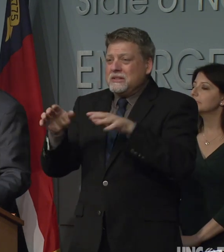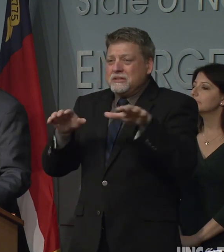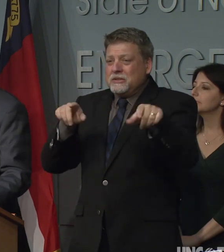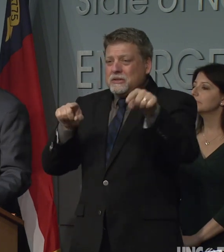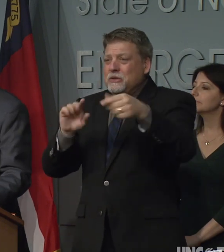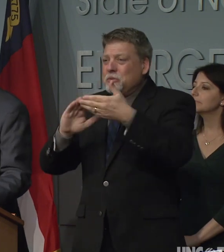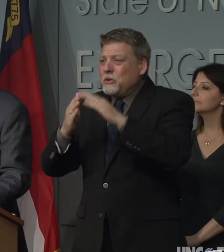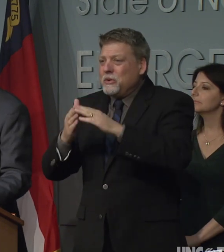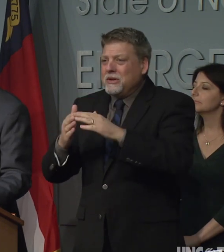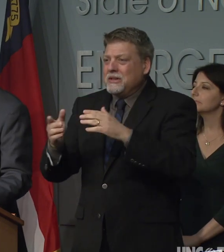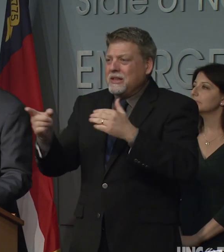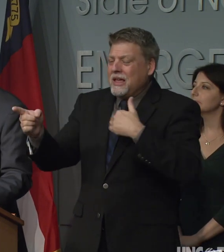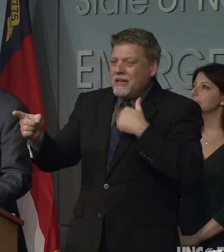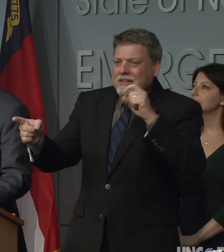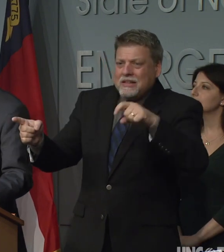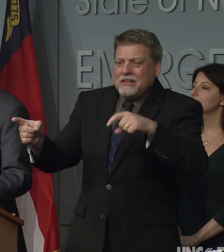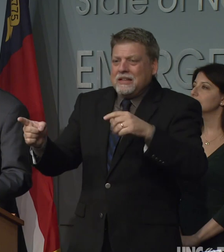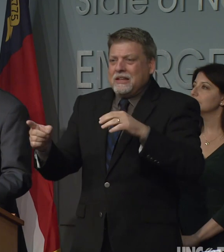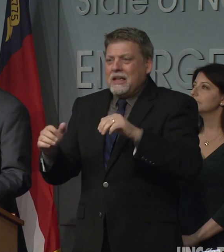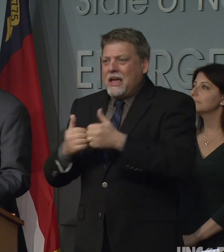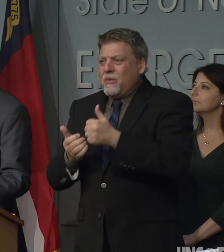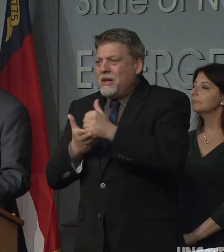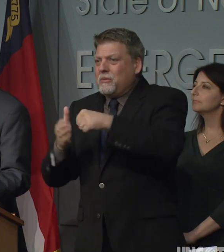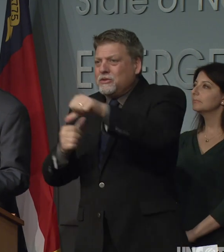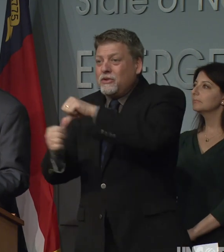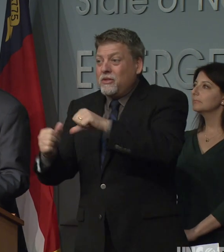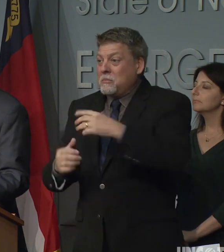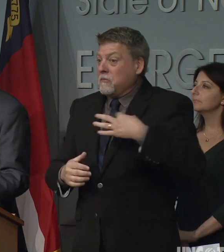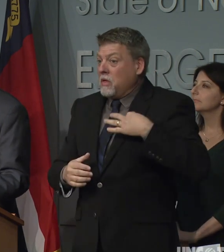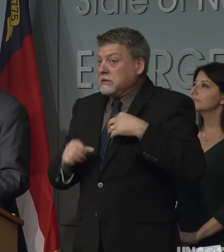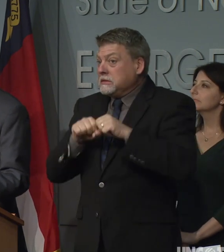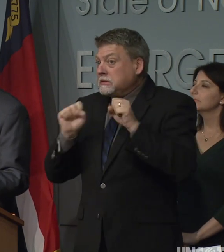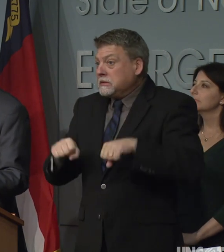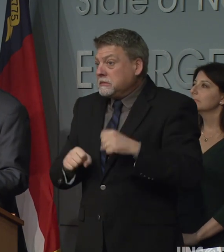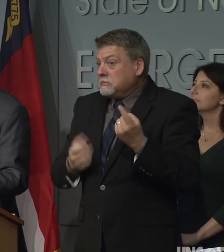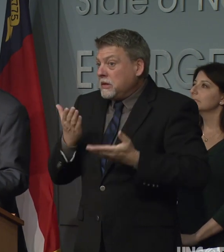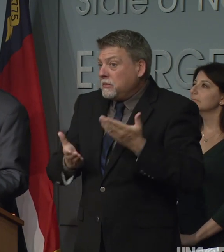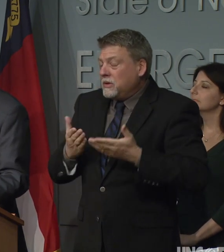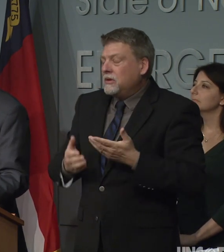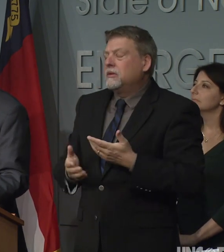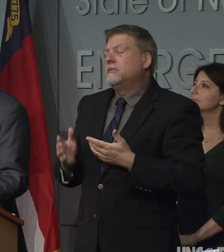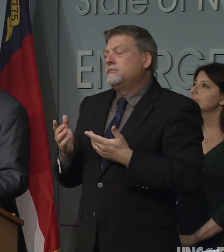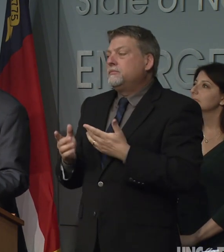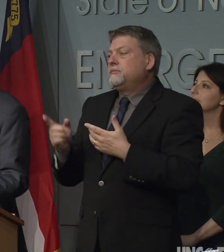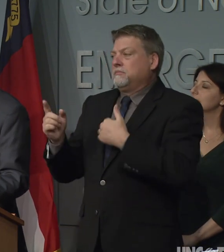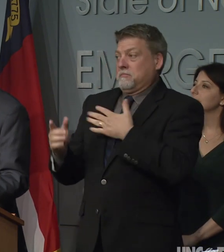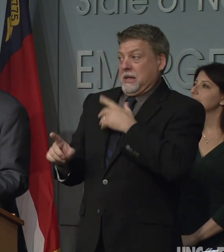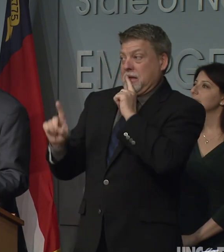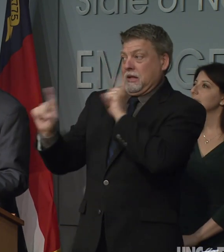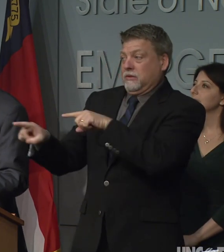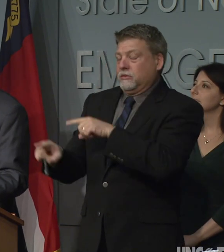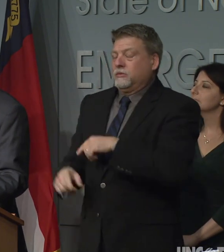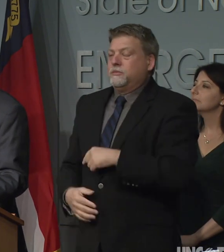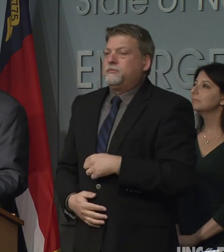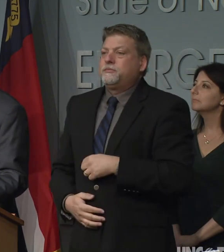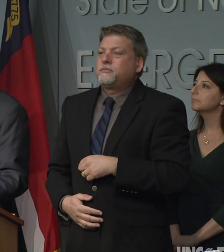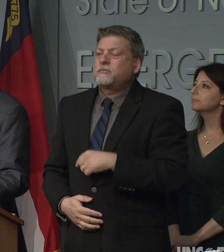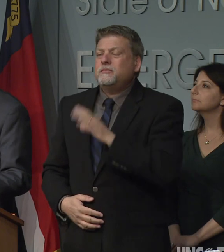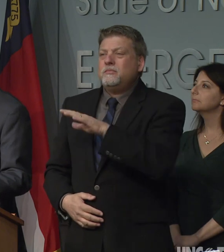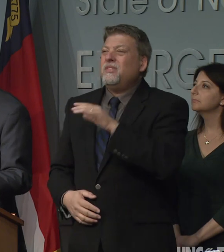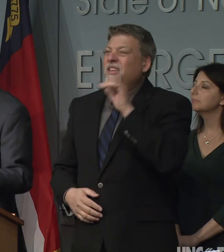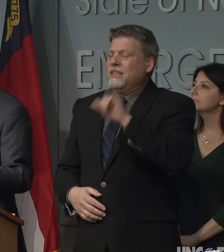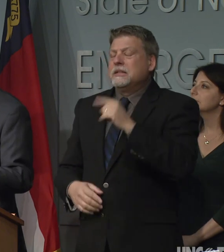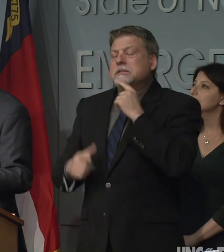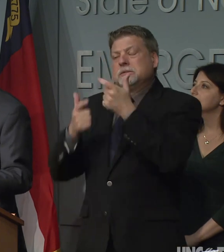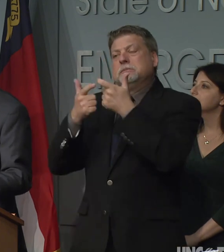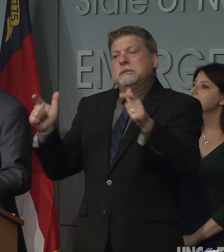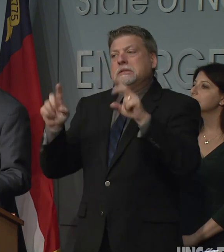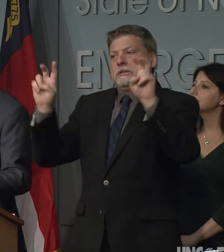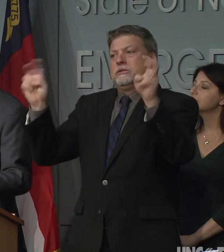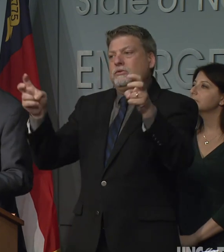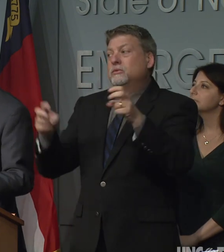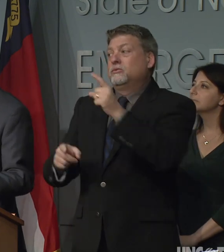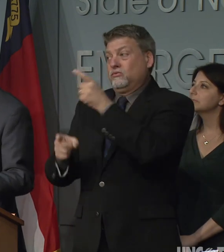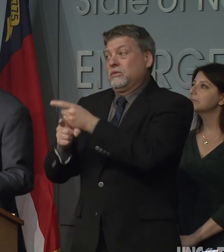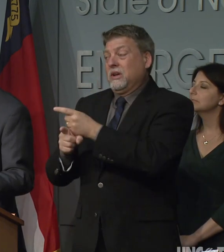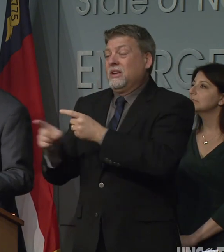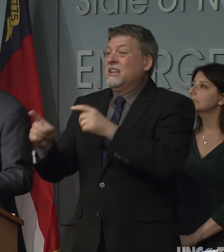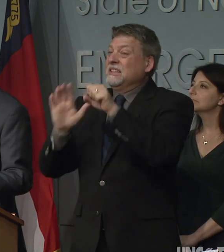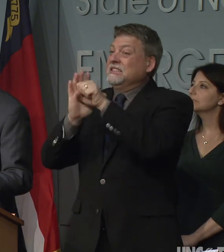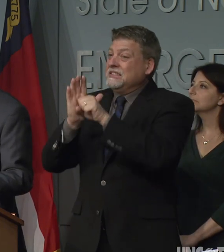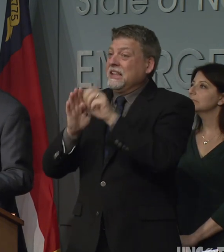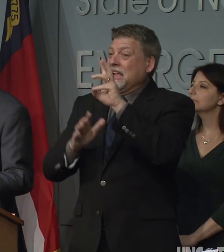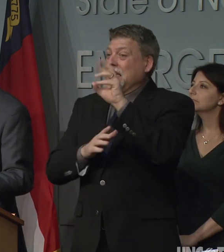voluntarios no ayuda, y esto necesita de unas respuesta a nivel estatal y acciones a nivel estatal.